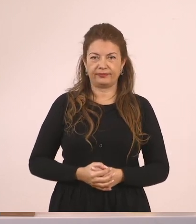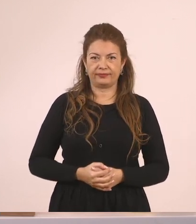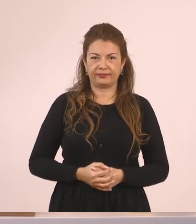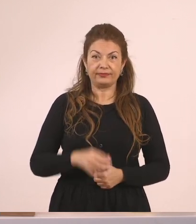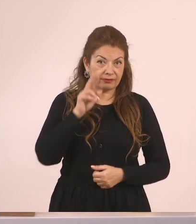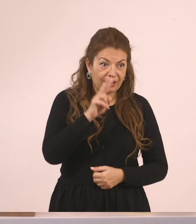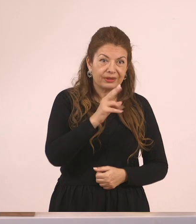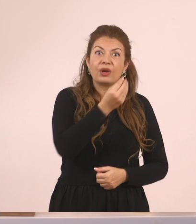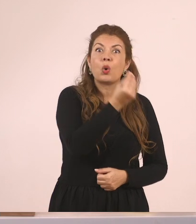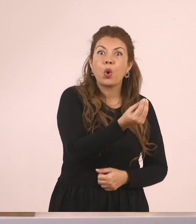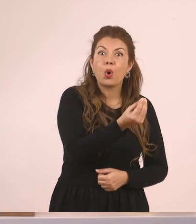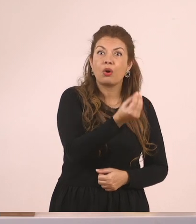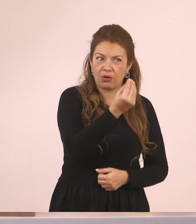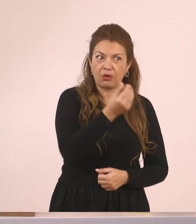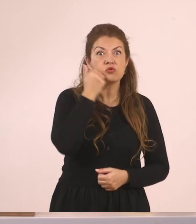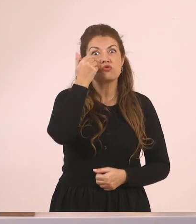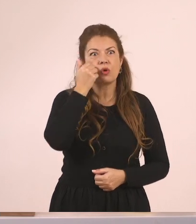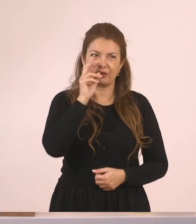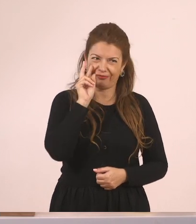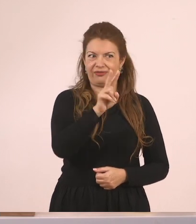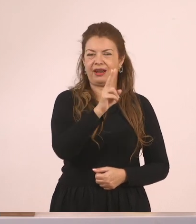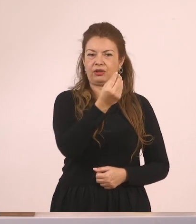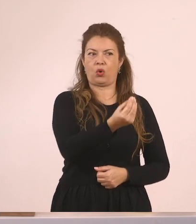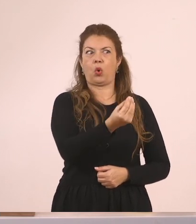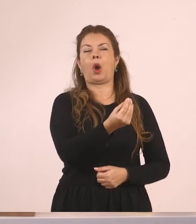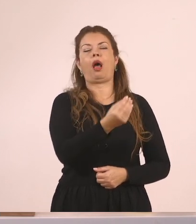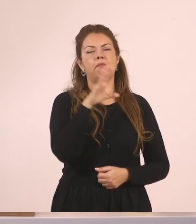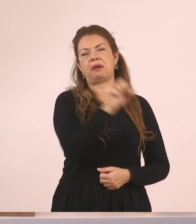Να το -ώνω πάλι, το γράφω πάντα με κόκκινο, για να πηγαίνει το μάτι μου κατευθείαν εκεί.